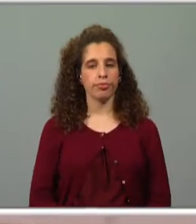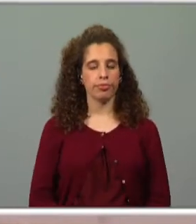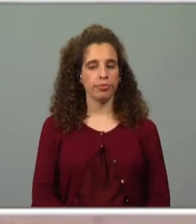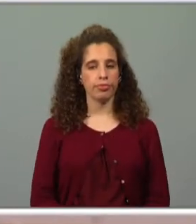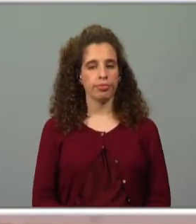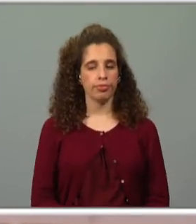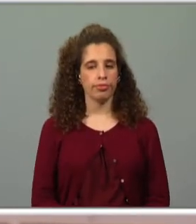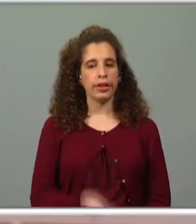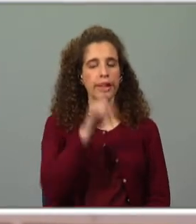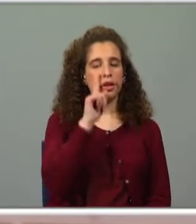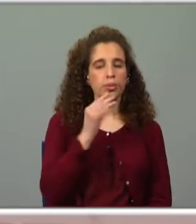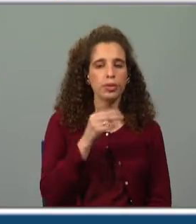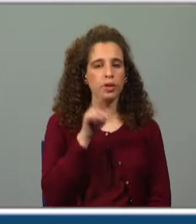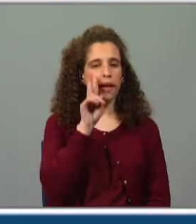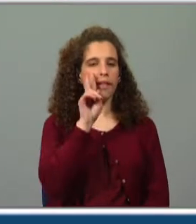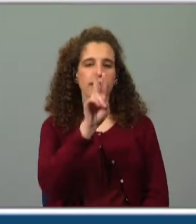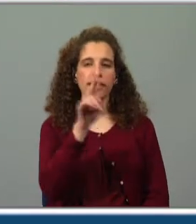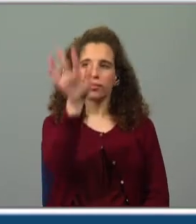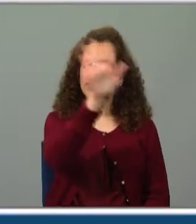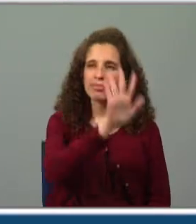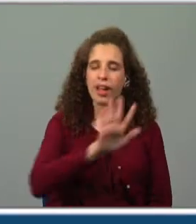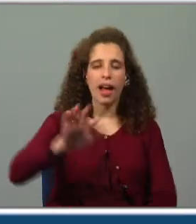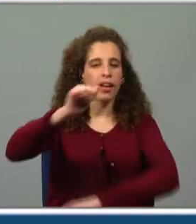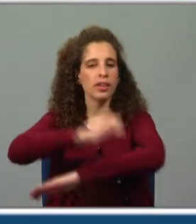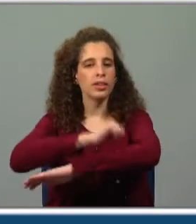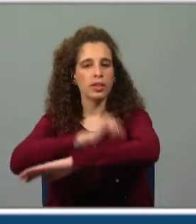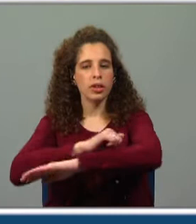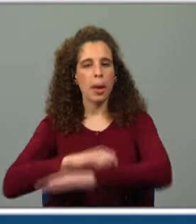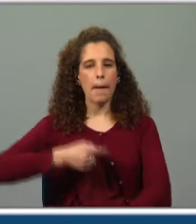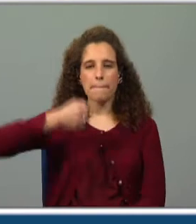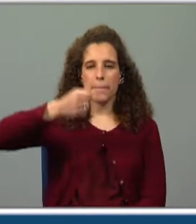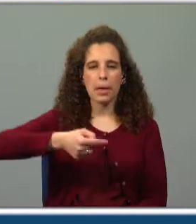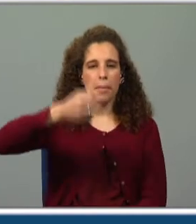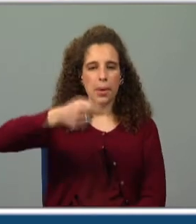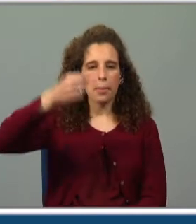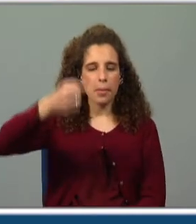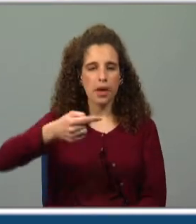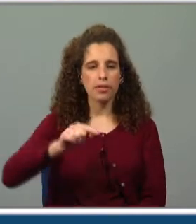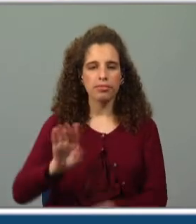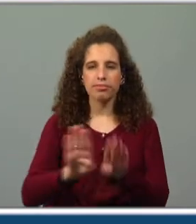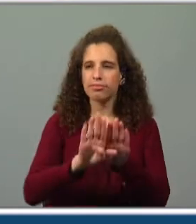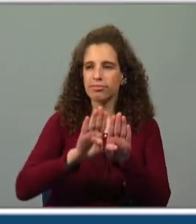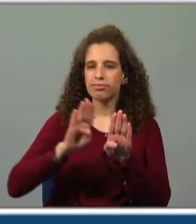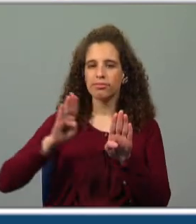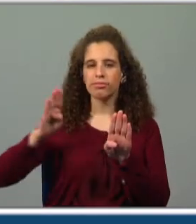a menina olhava a paisagem da janela que todos os dias se abria sobre um valor 女孩從窗戶望著風景每天打開一個價值